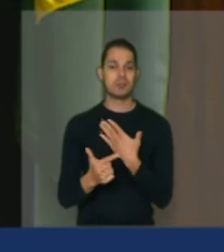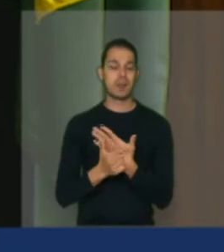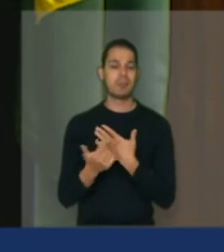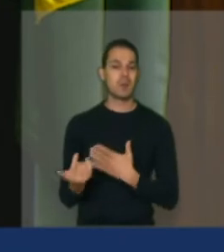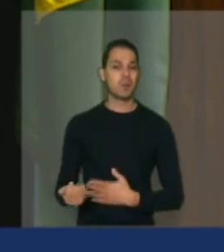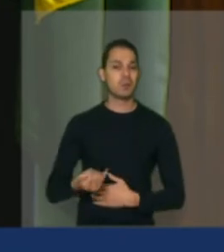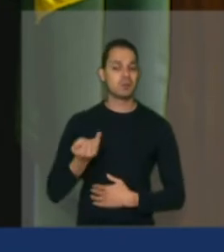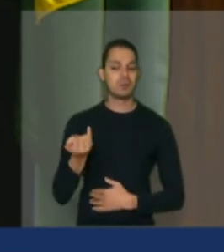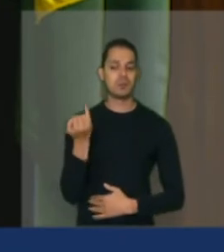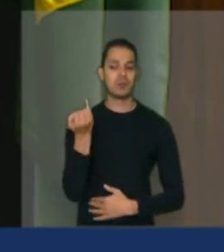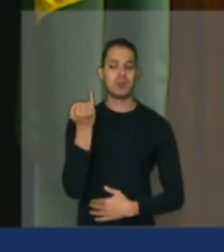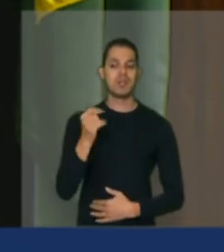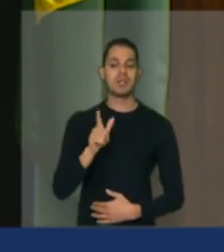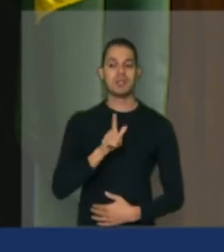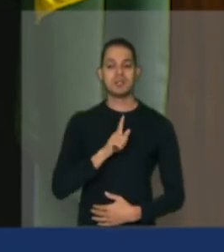UM PAPEL FUNDAMENTAL COM A DECISÃO TOMADA NA CONSULTA